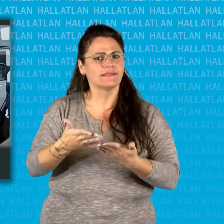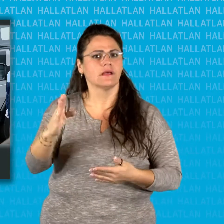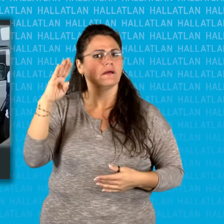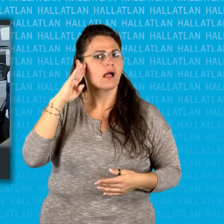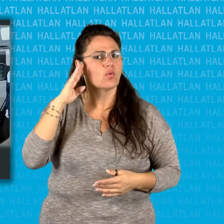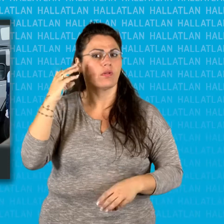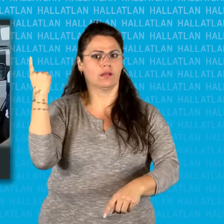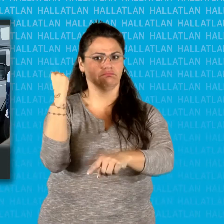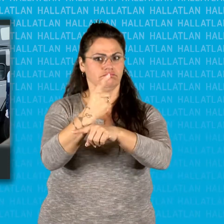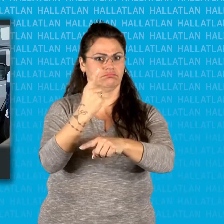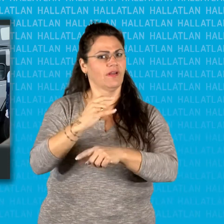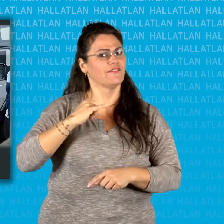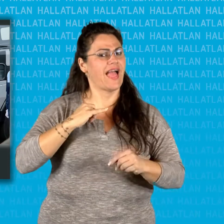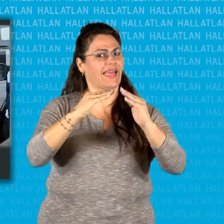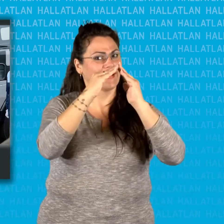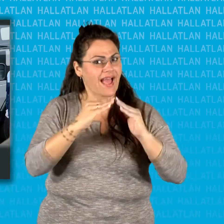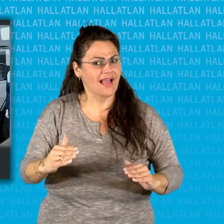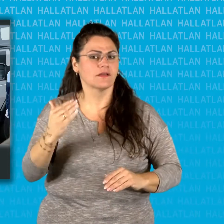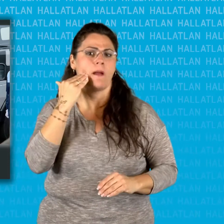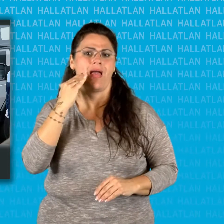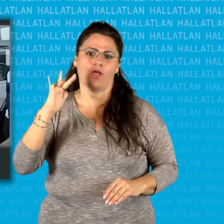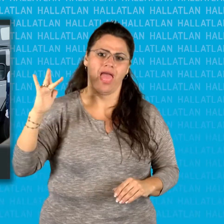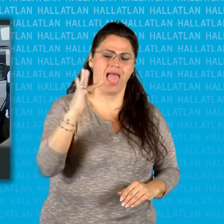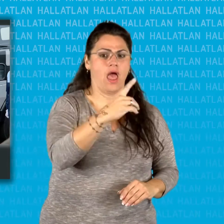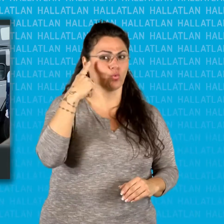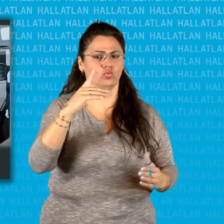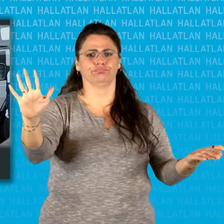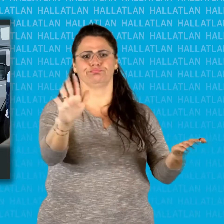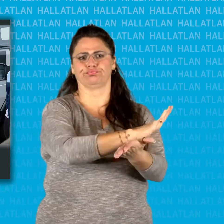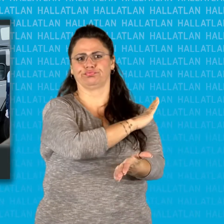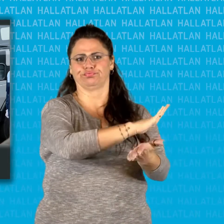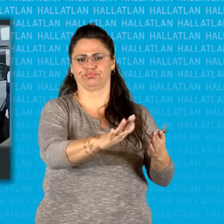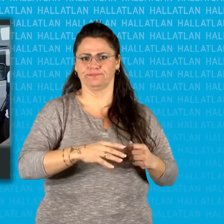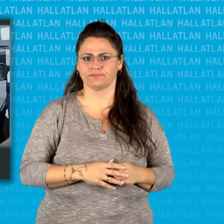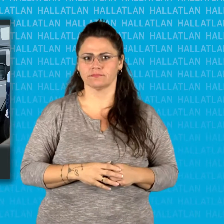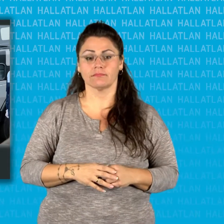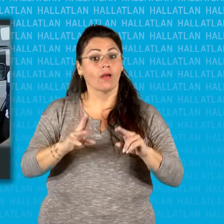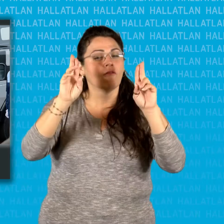katonai fenyegetést tud gyakorolni a Fehér Házra.